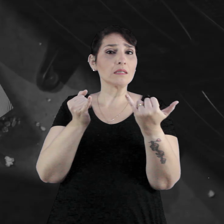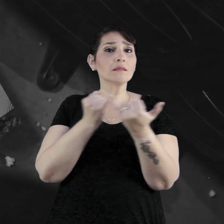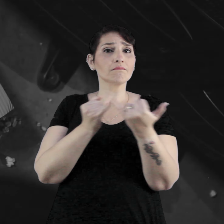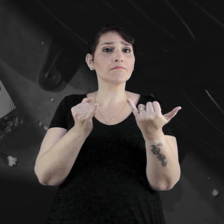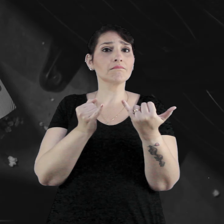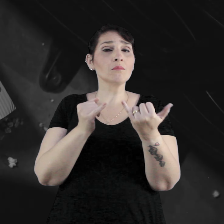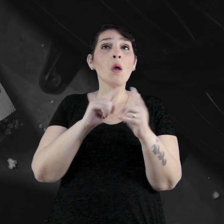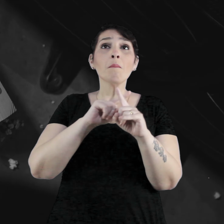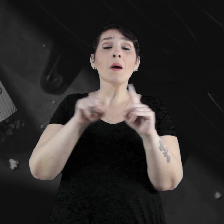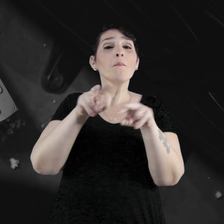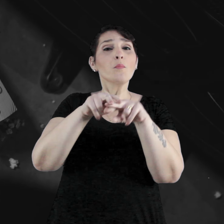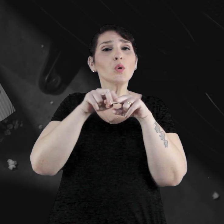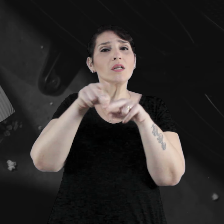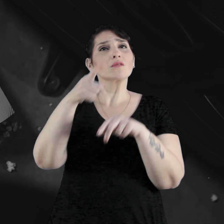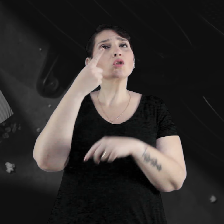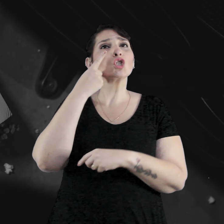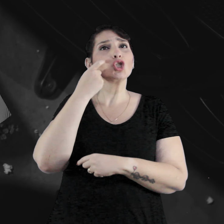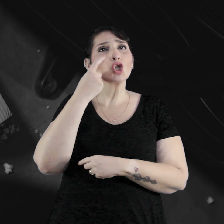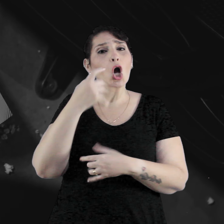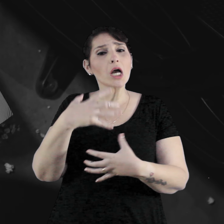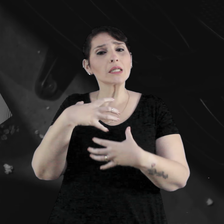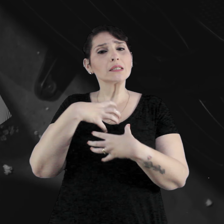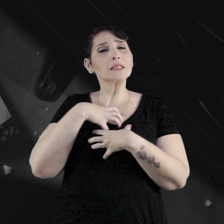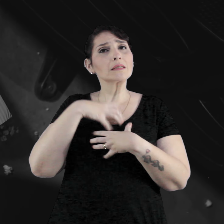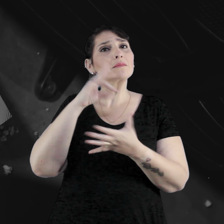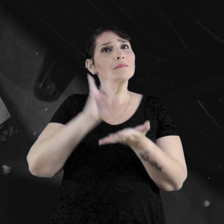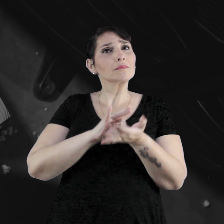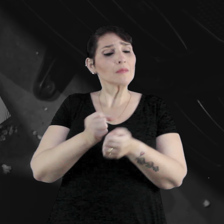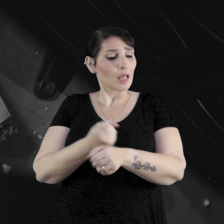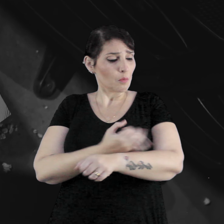E é por isso que você derrama lágrimas reais e emoções reais.